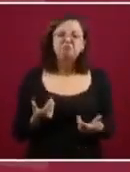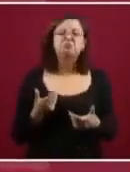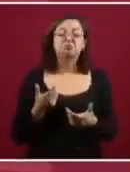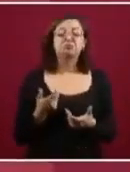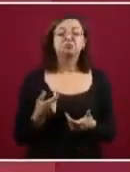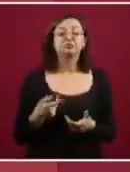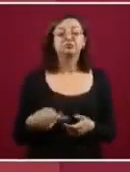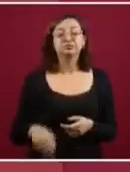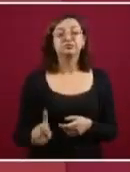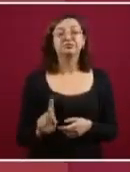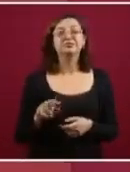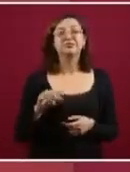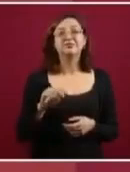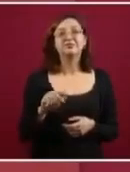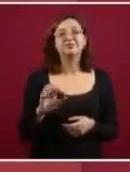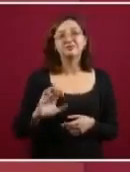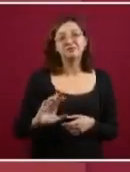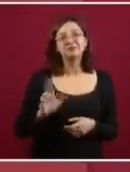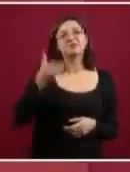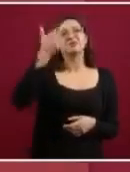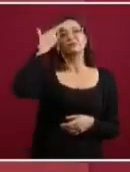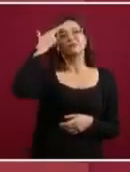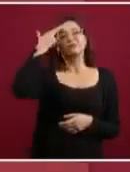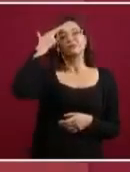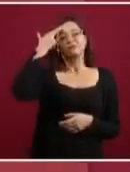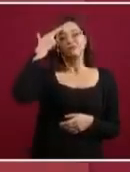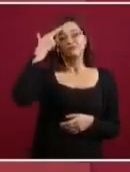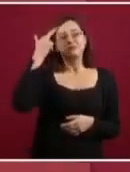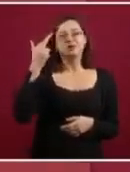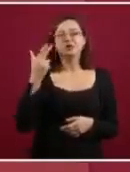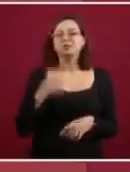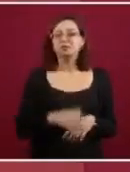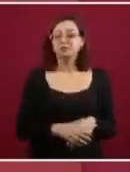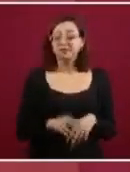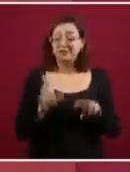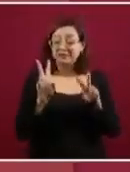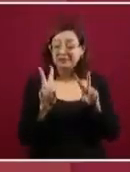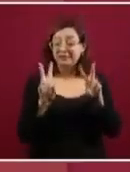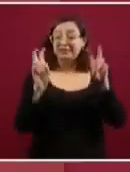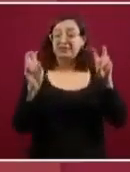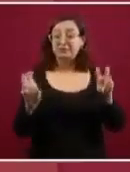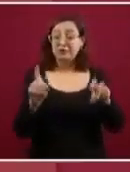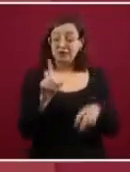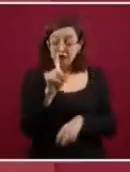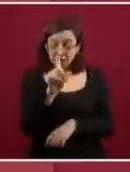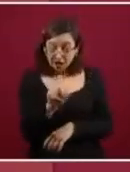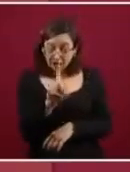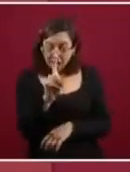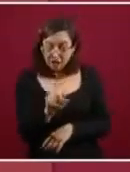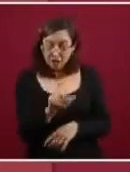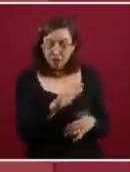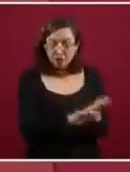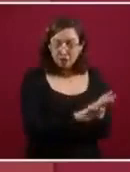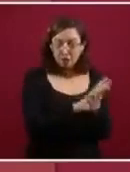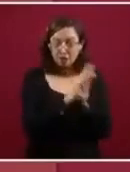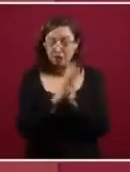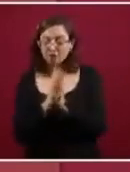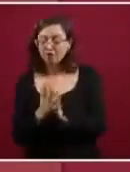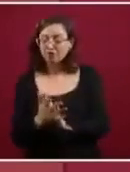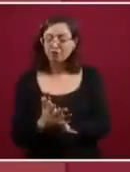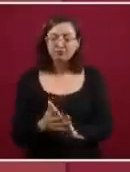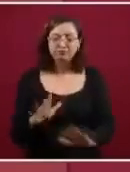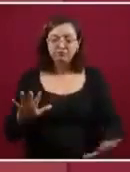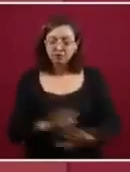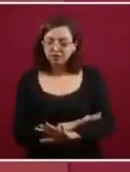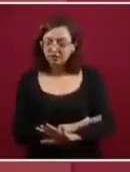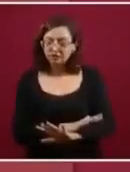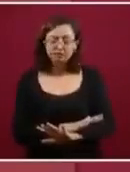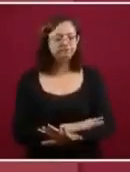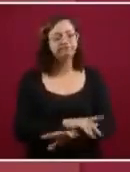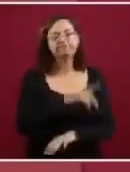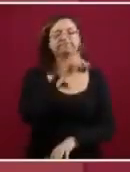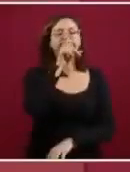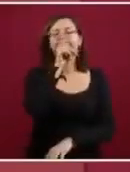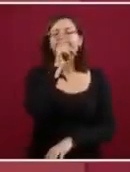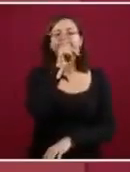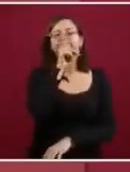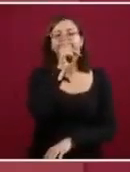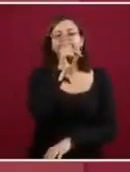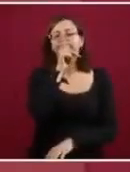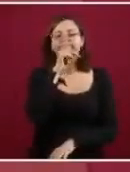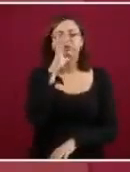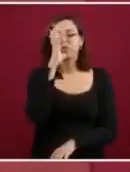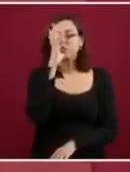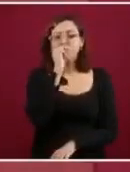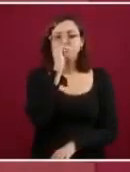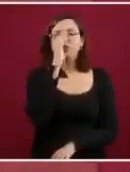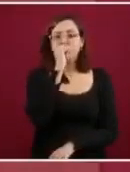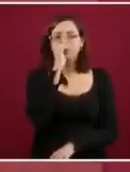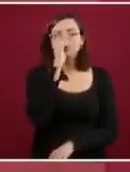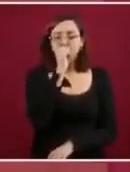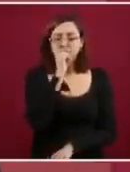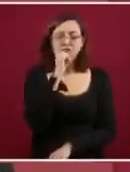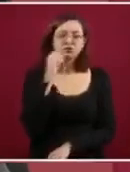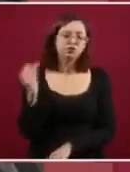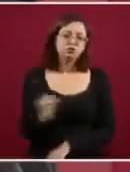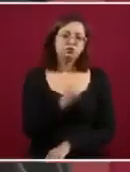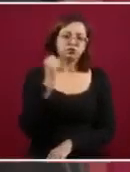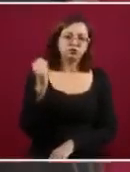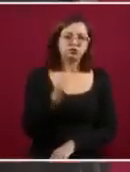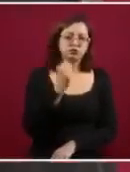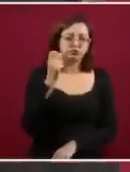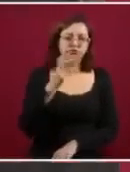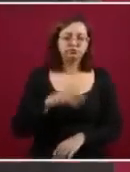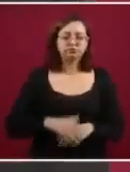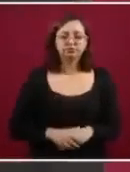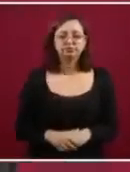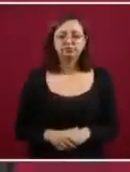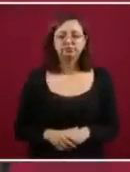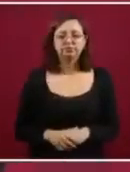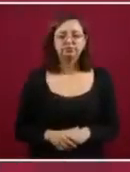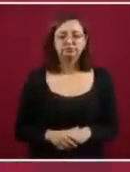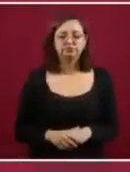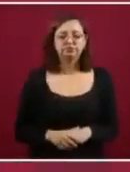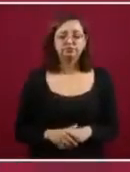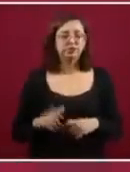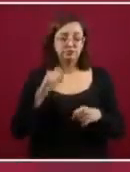Pero recuerdo bien que no pudieron modificar la Constitución y la ley de la materia para